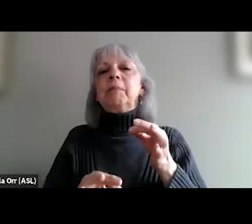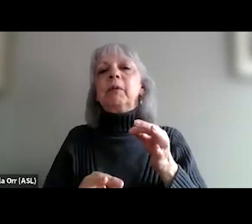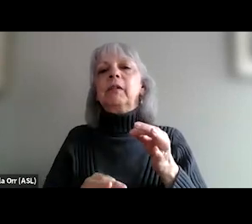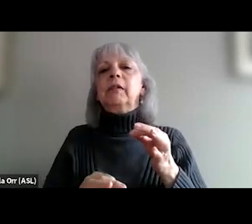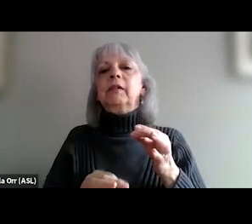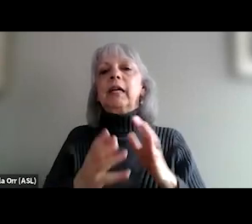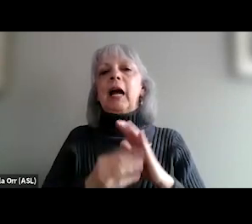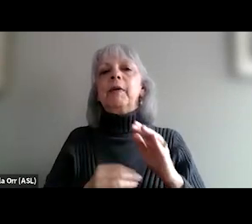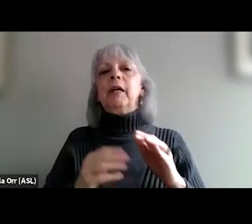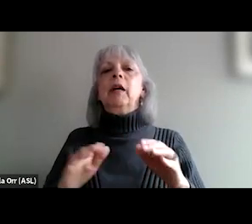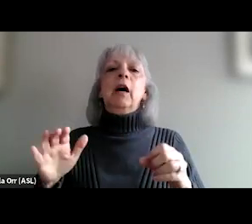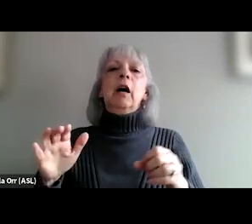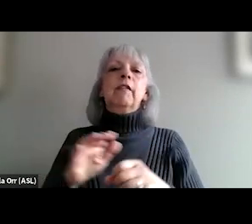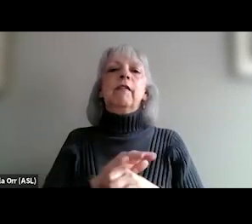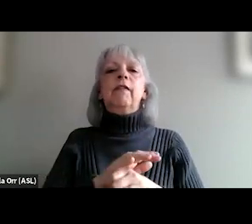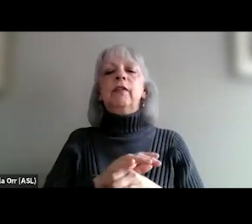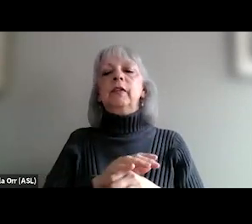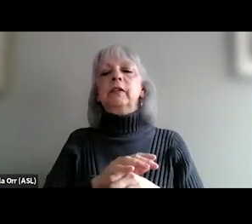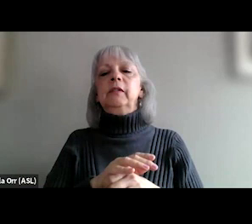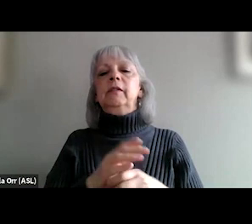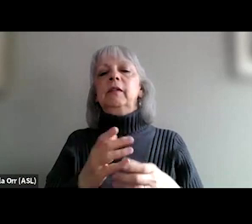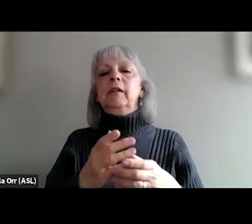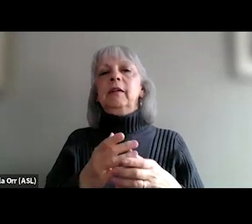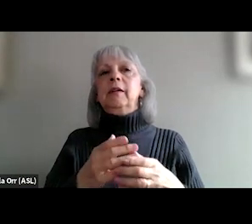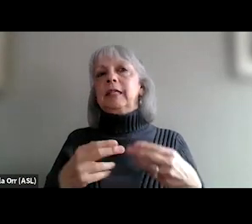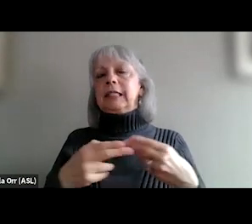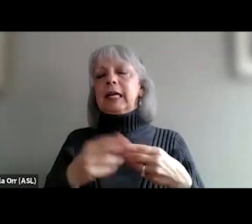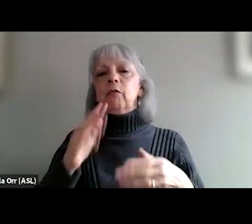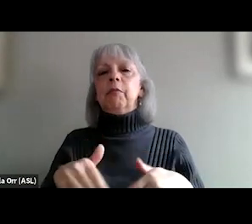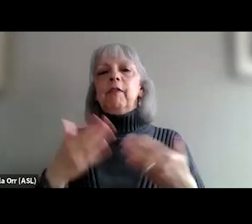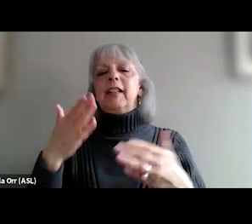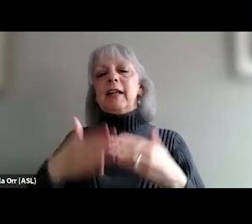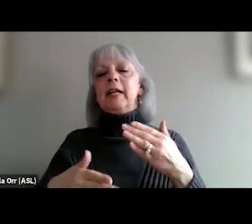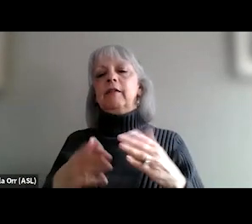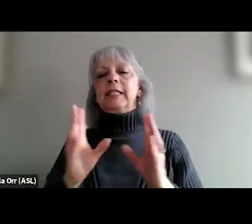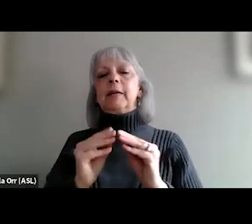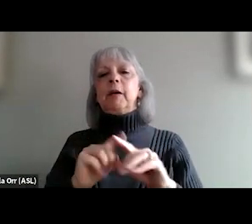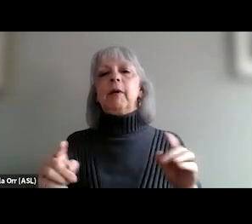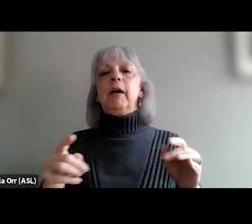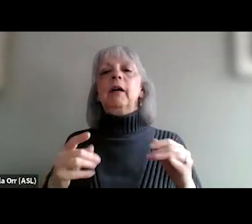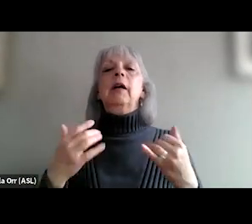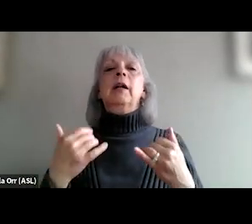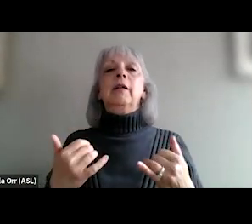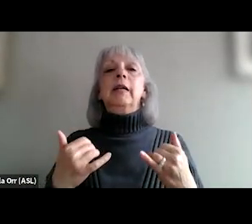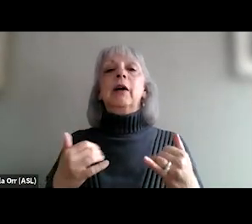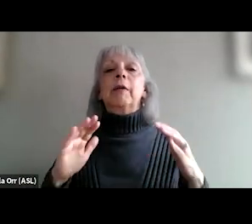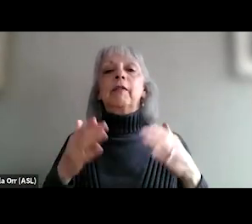que se les proporcionará al final de este seminario web. Pero en la charla de hoy quiero centrarme en la parte de este diagrama